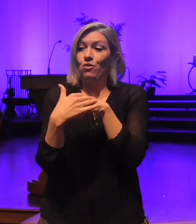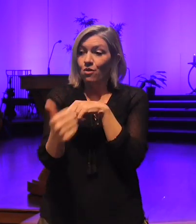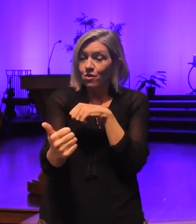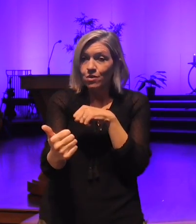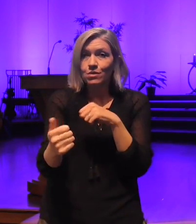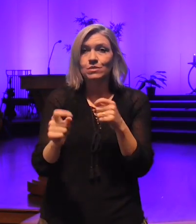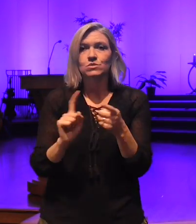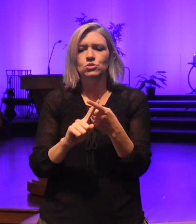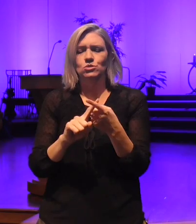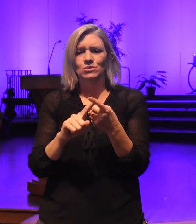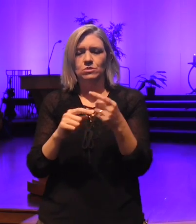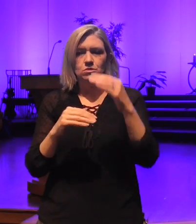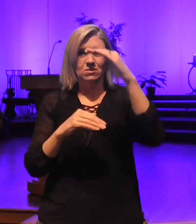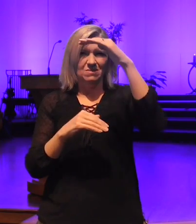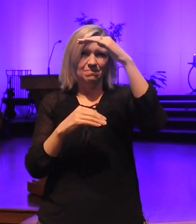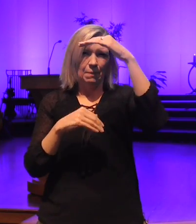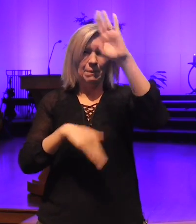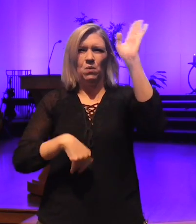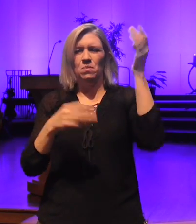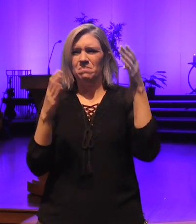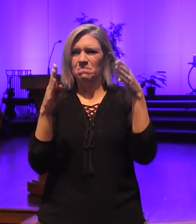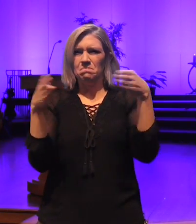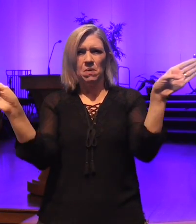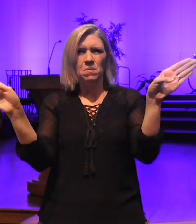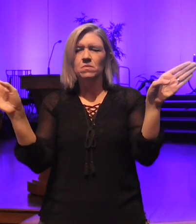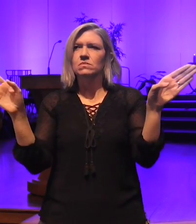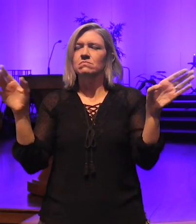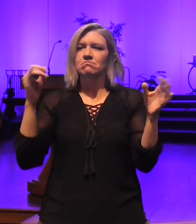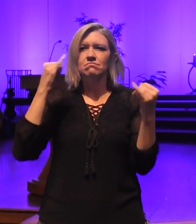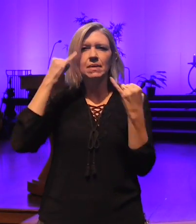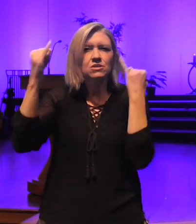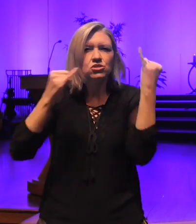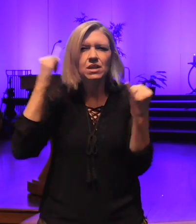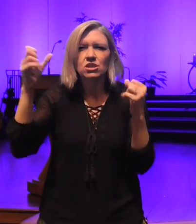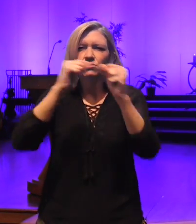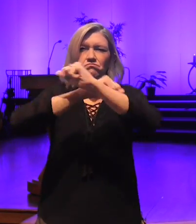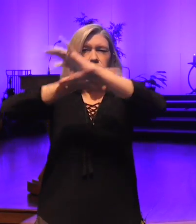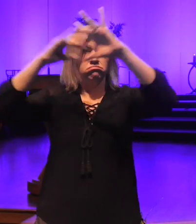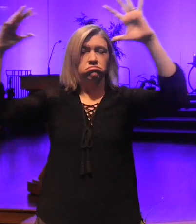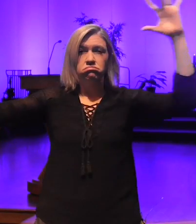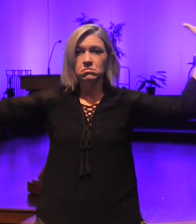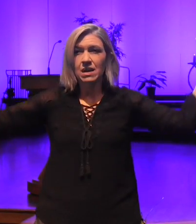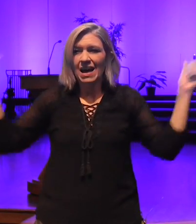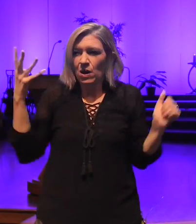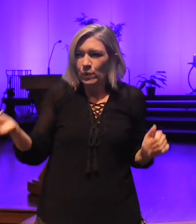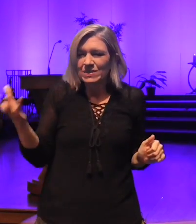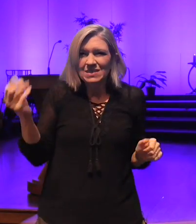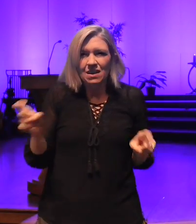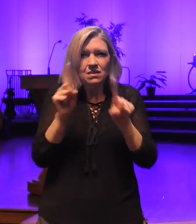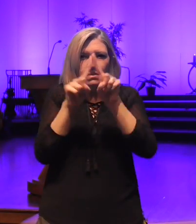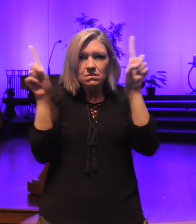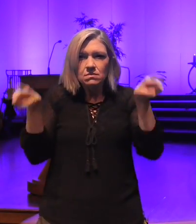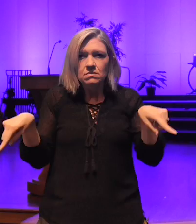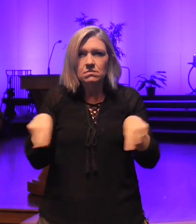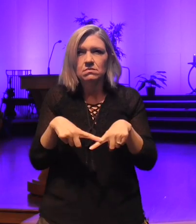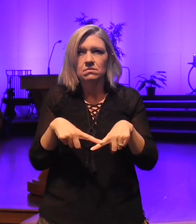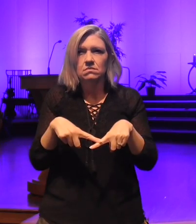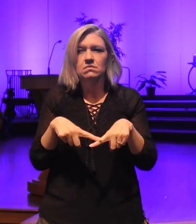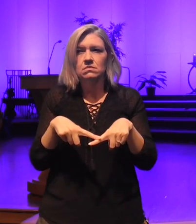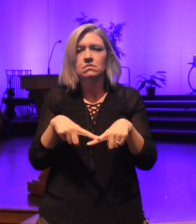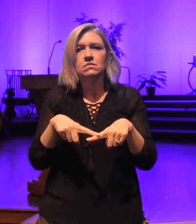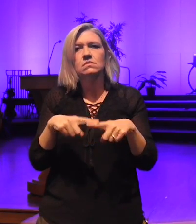ir más allá de ese marco a través de la imaginación para imaginar el exterior, volar frente a lo que